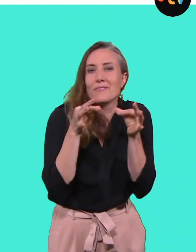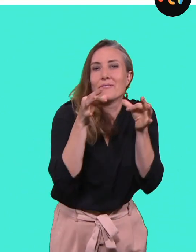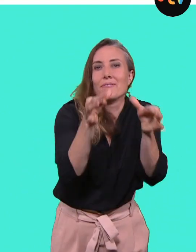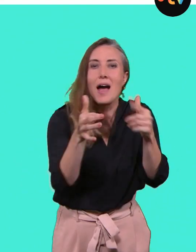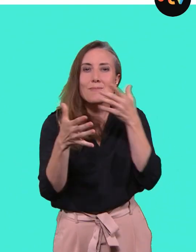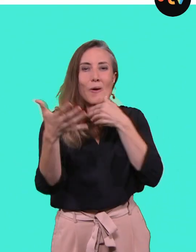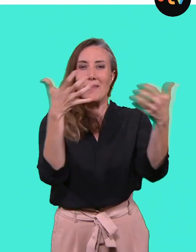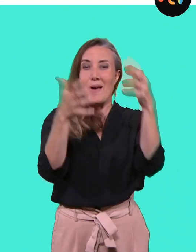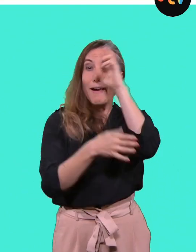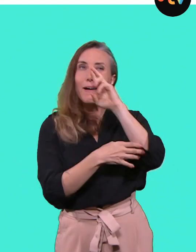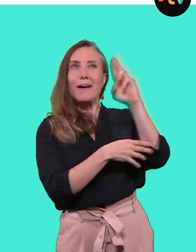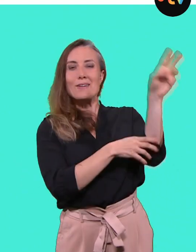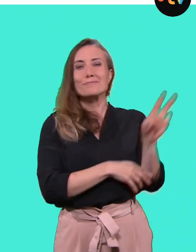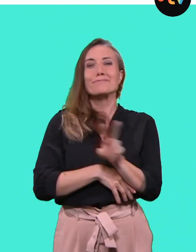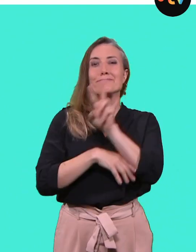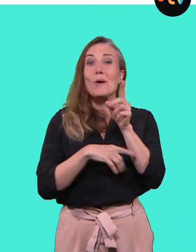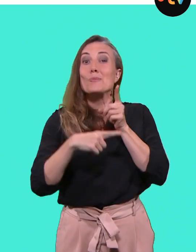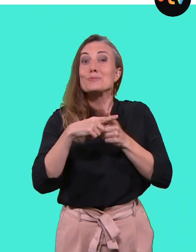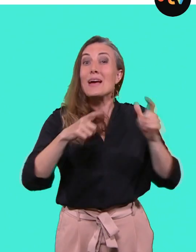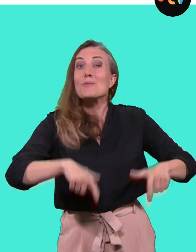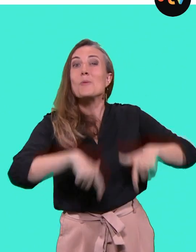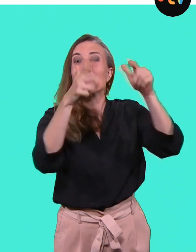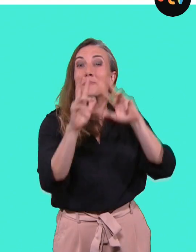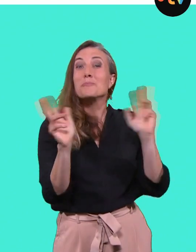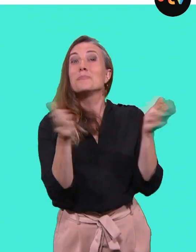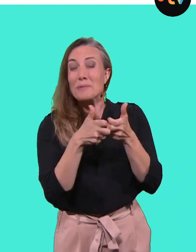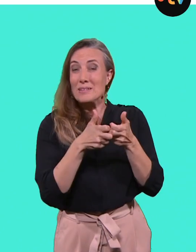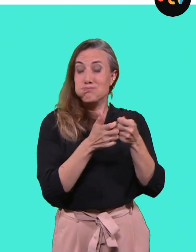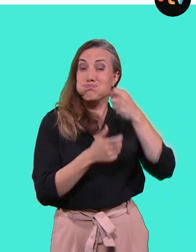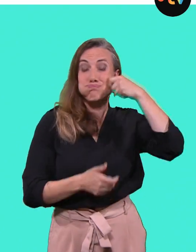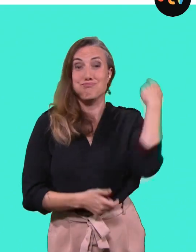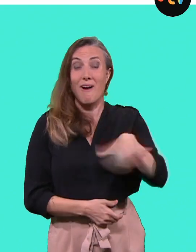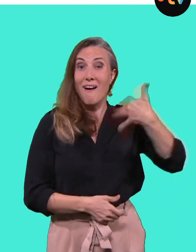Un décor de rêve et un immobilier dont les prix atteignent des sommets